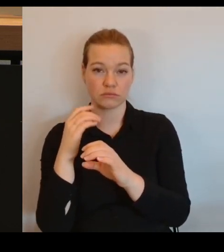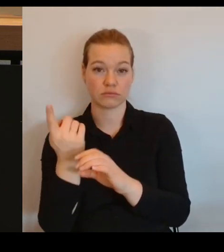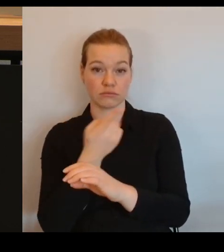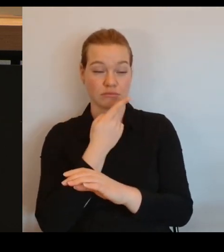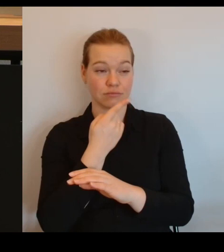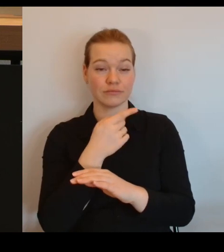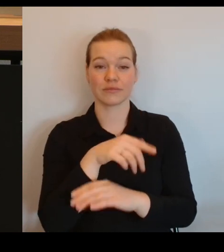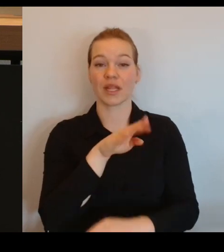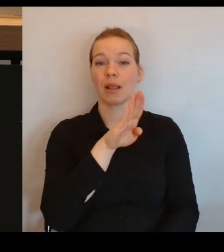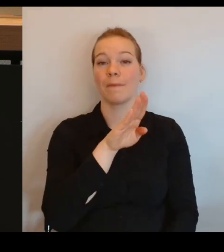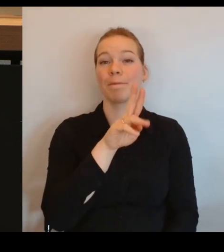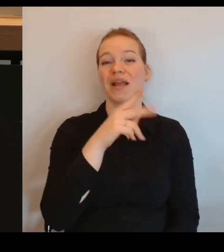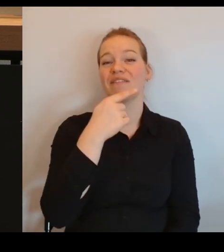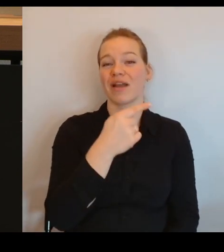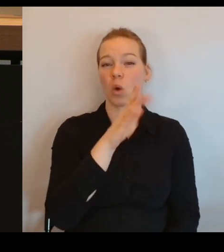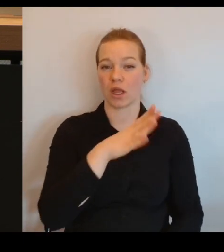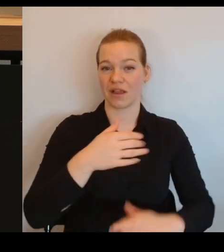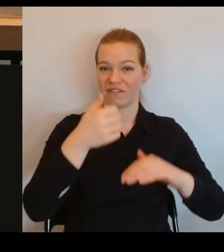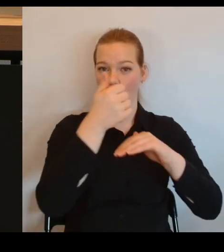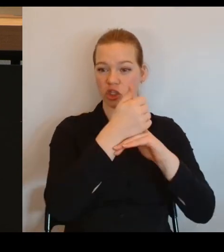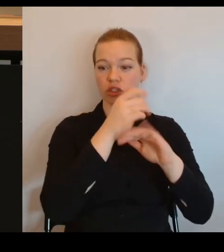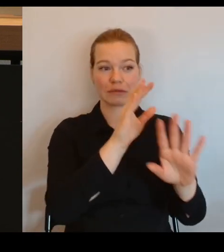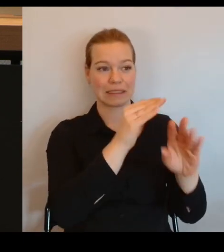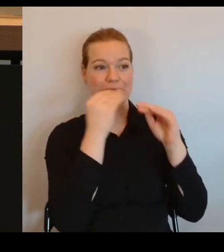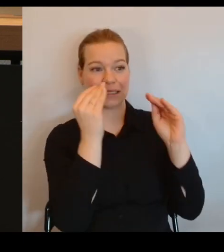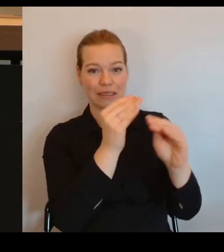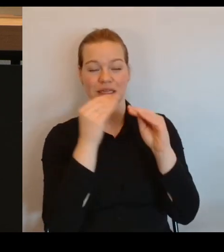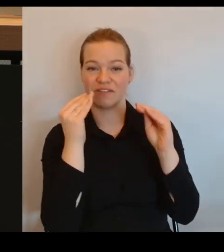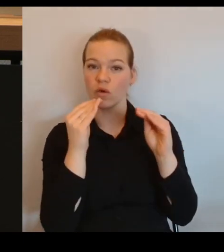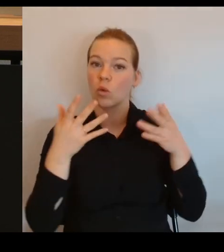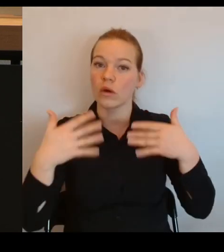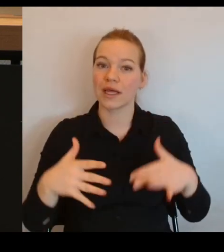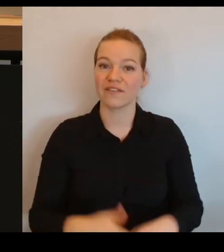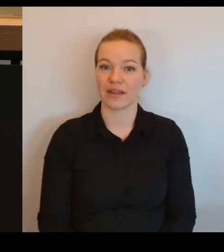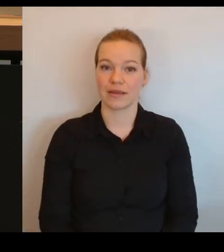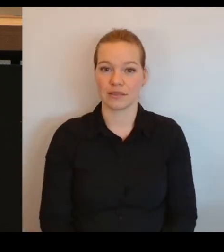Rahmenbedingungen werden zwischen den Tarifparteien, den Tarifpartnern